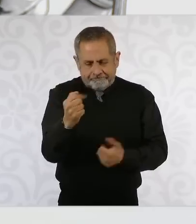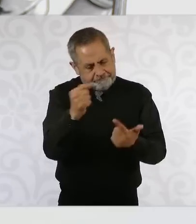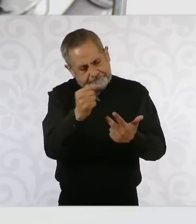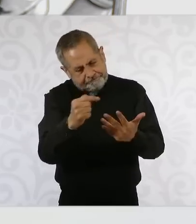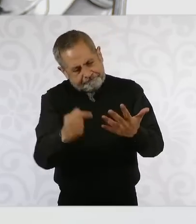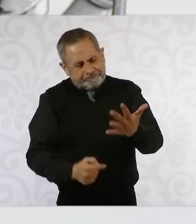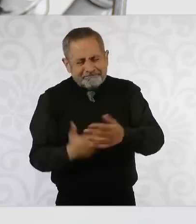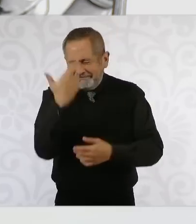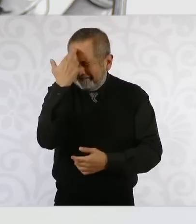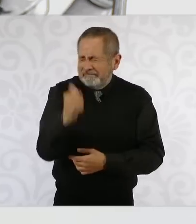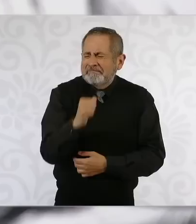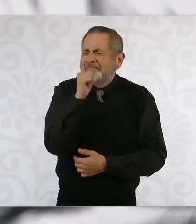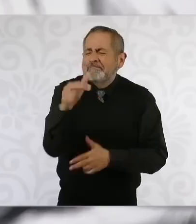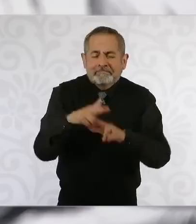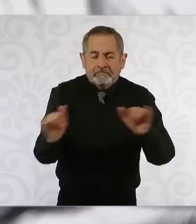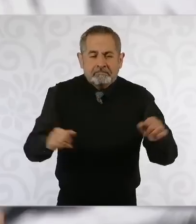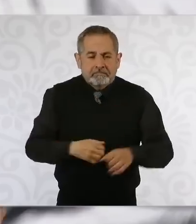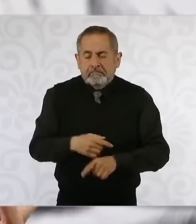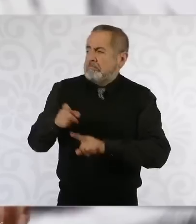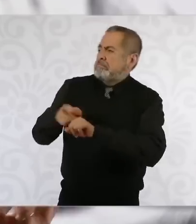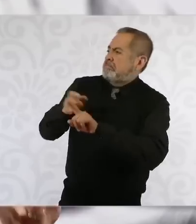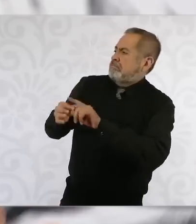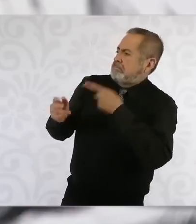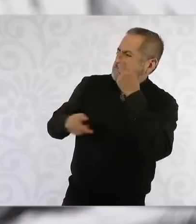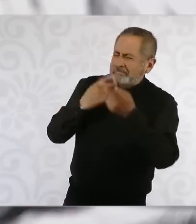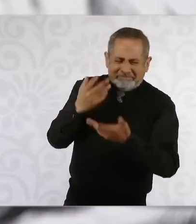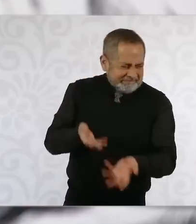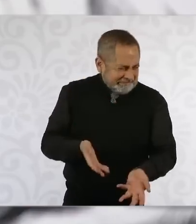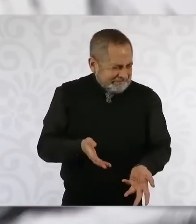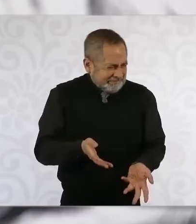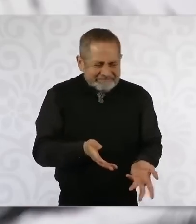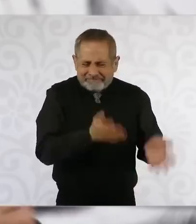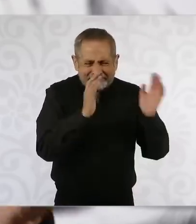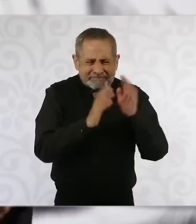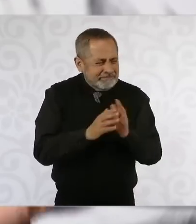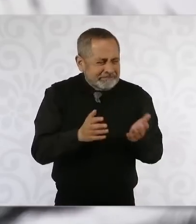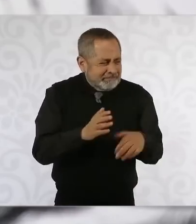hac por eso les digo en vez de Por qué no inician un proceso de